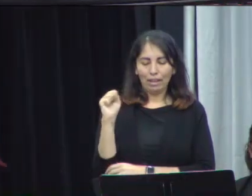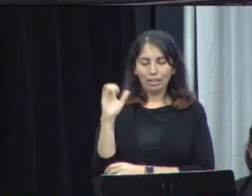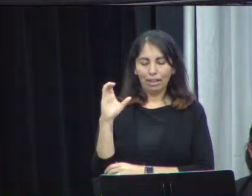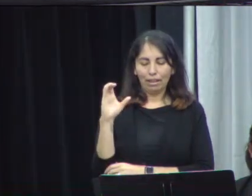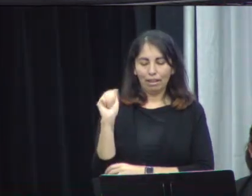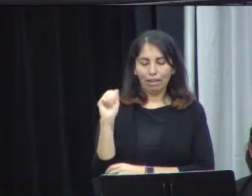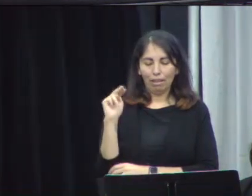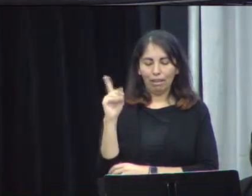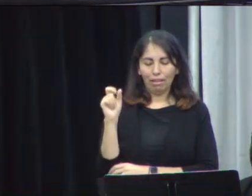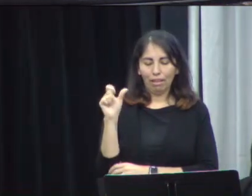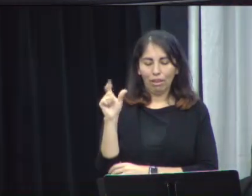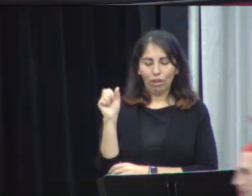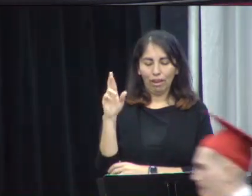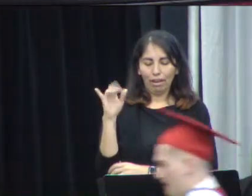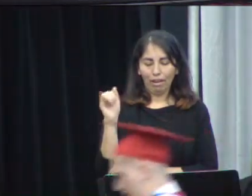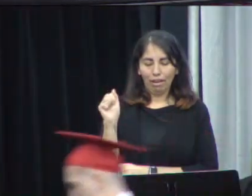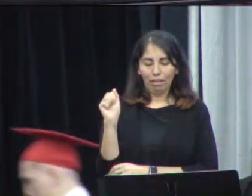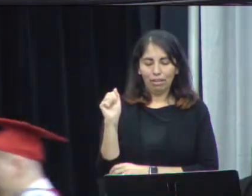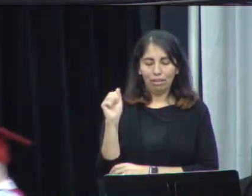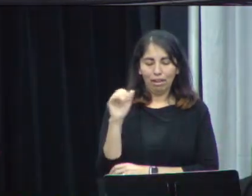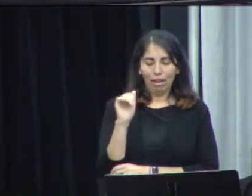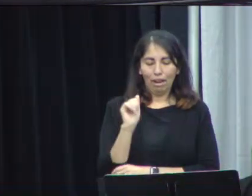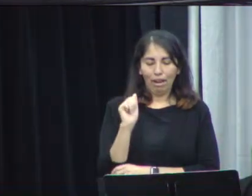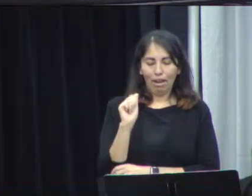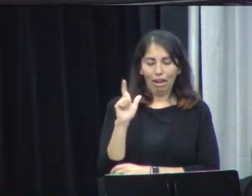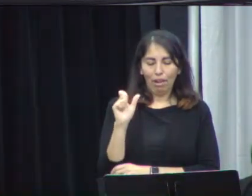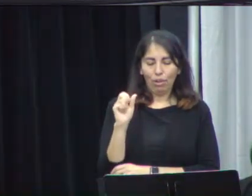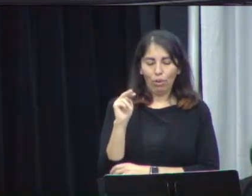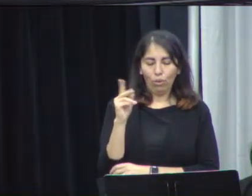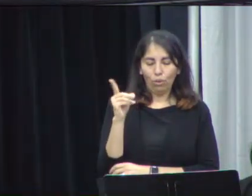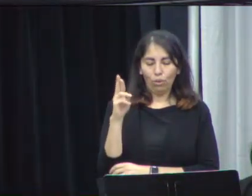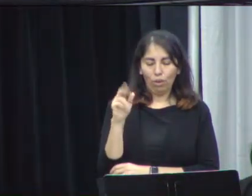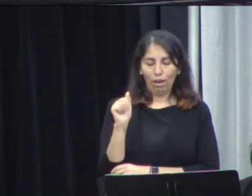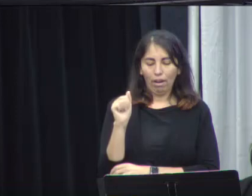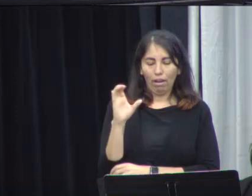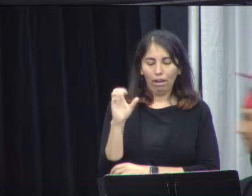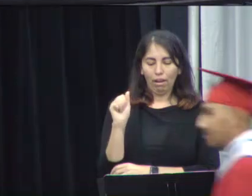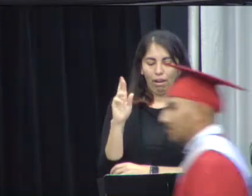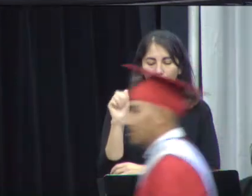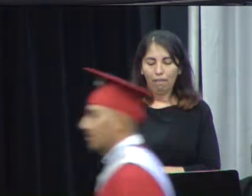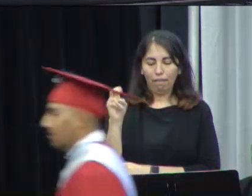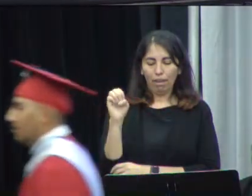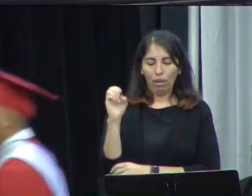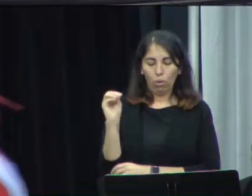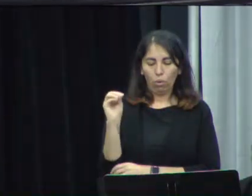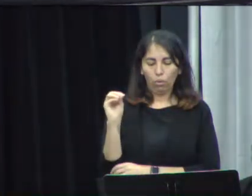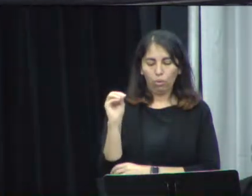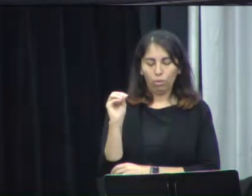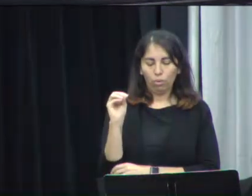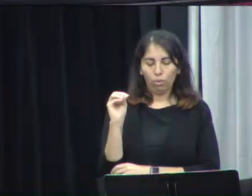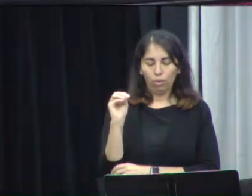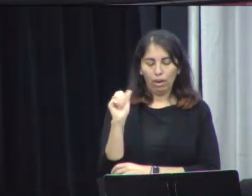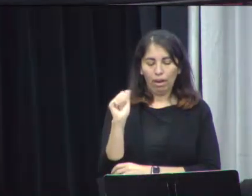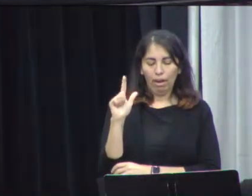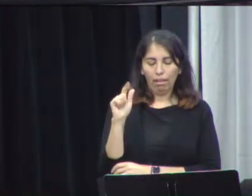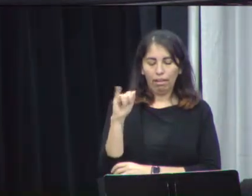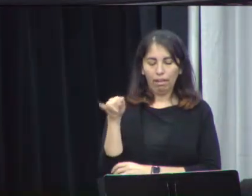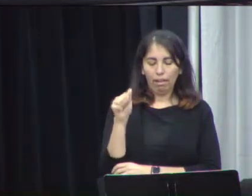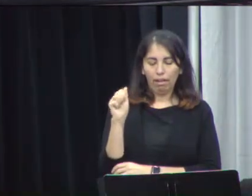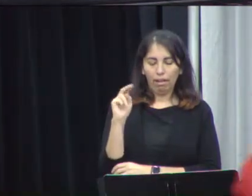(audience applauds) Alondra Caradello. (audience applauds) Alejandra Carro.